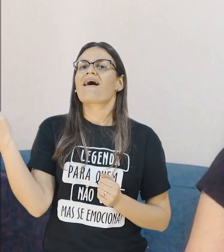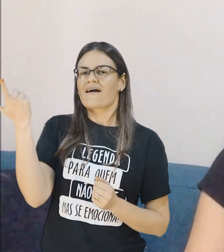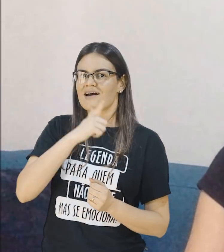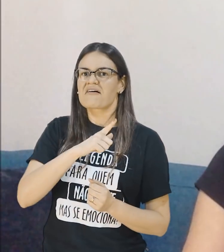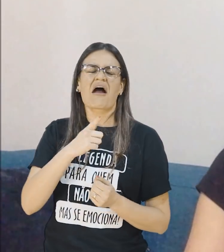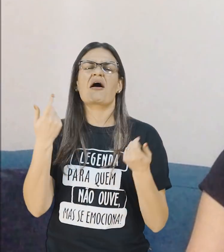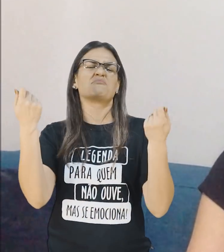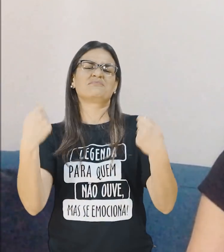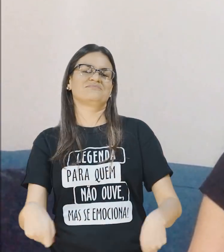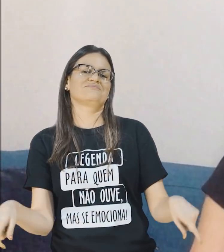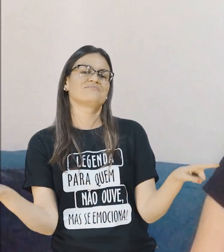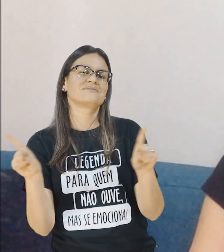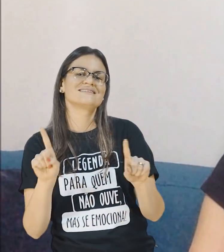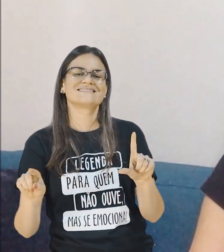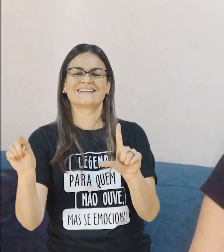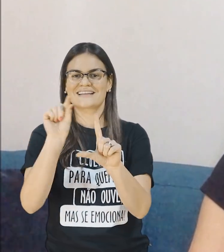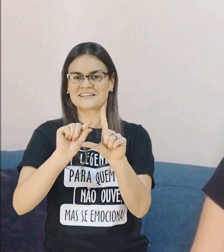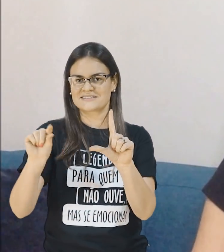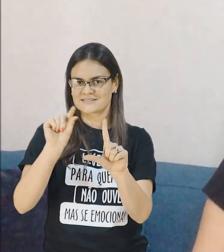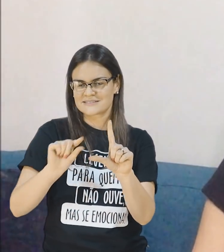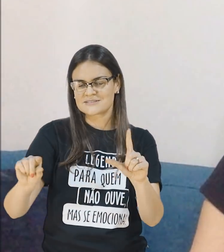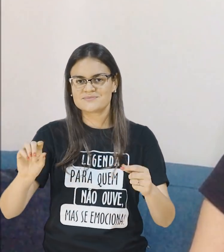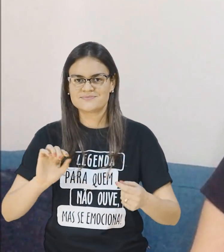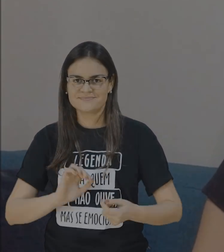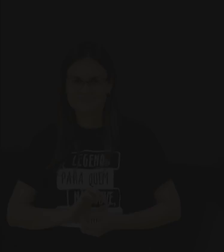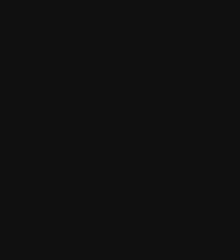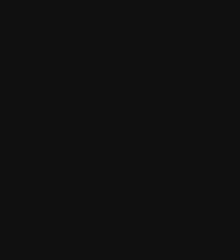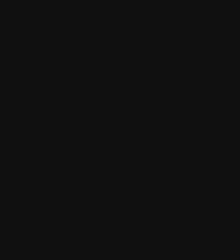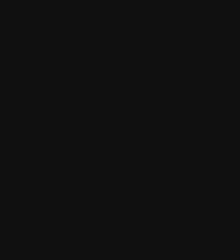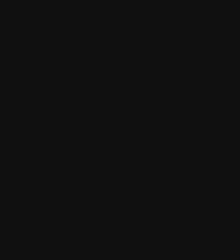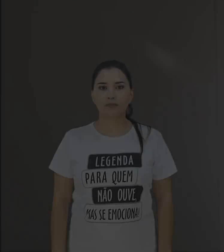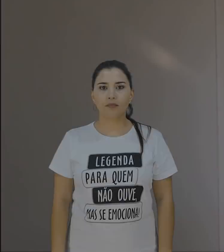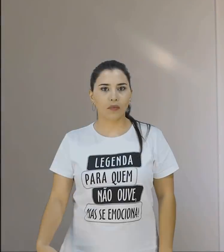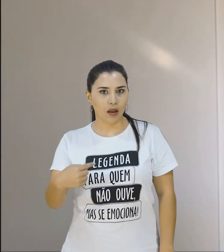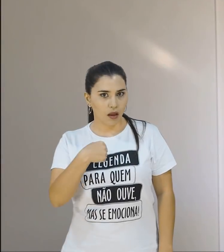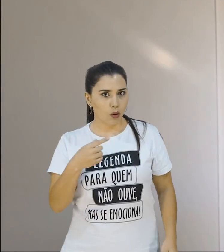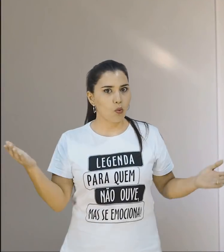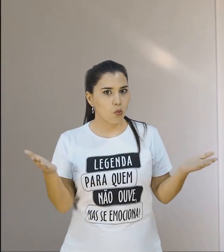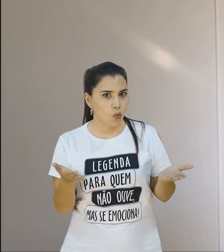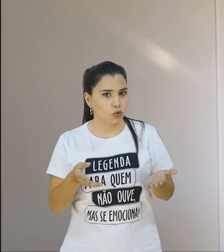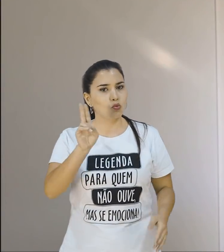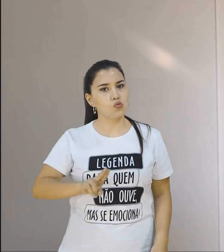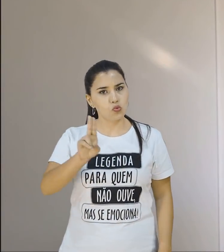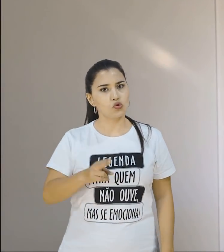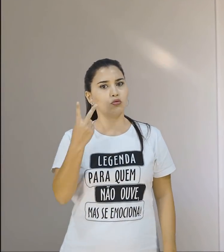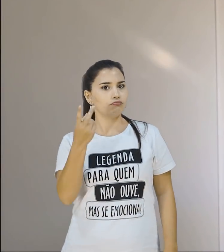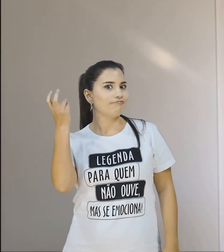pra poder não depender de legenda. [Paula] Hoje uso dois implantes cocleares.